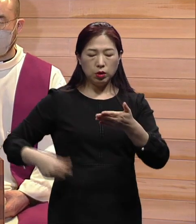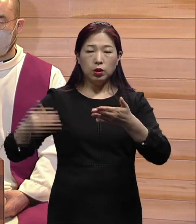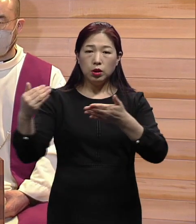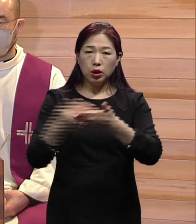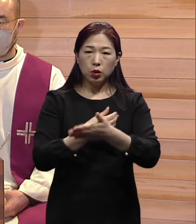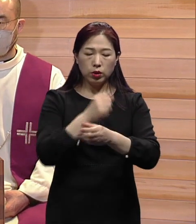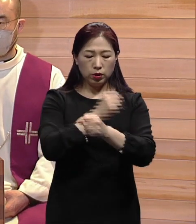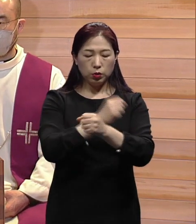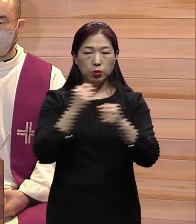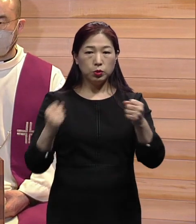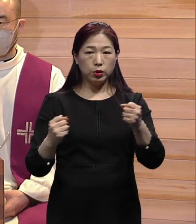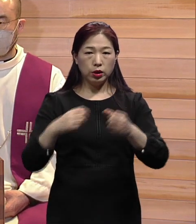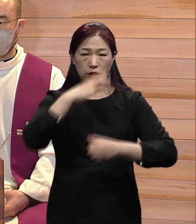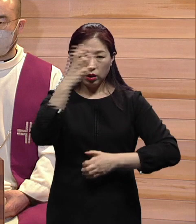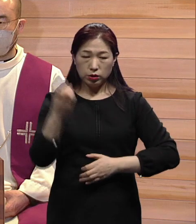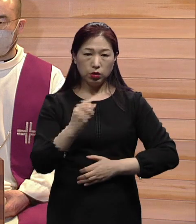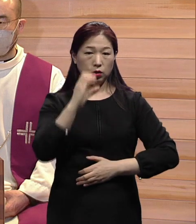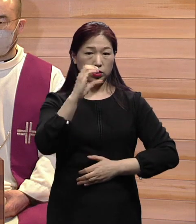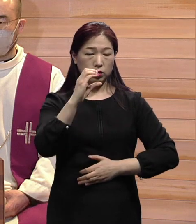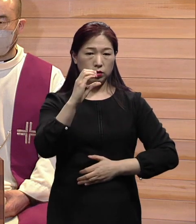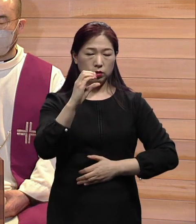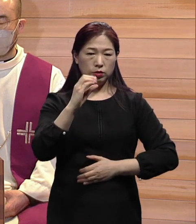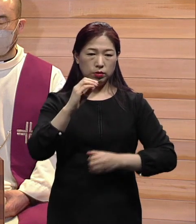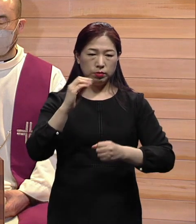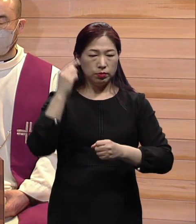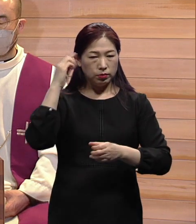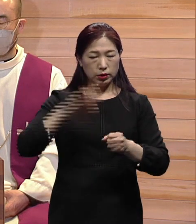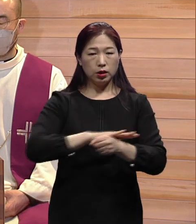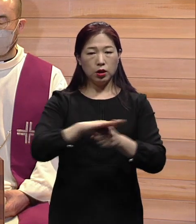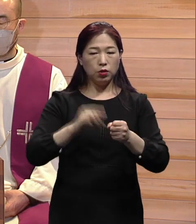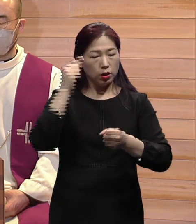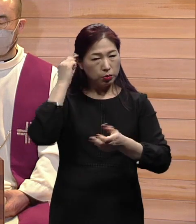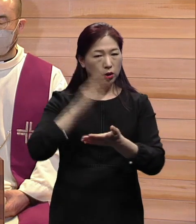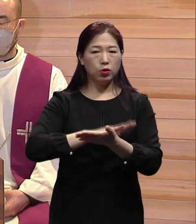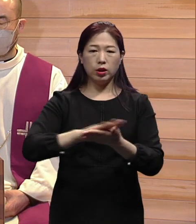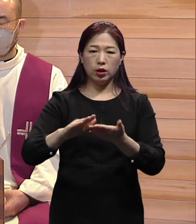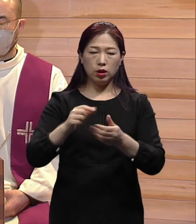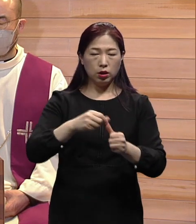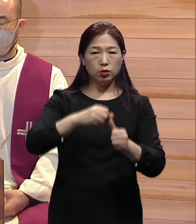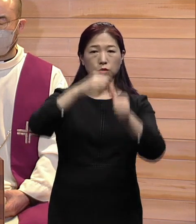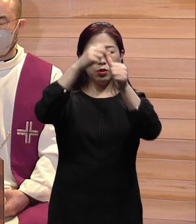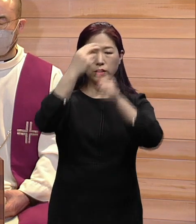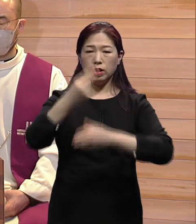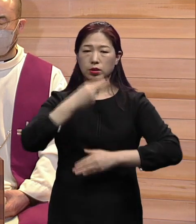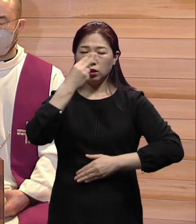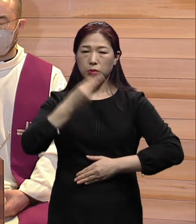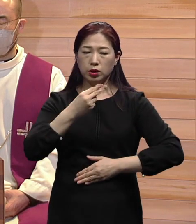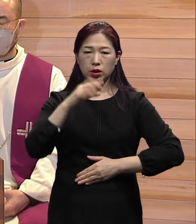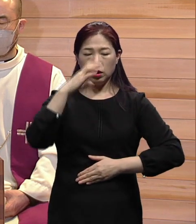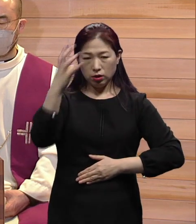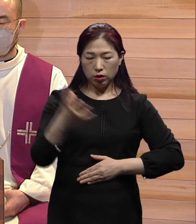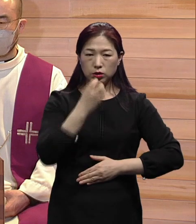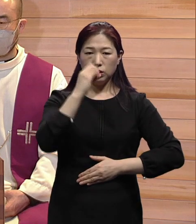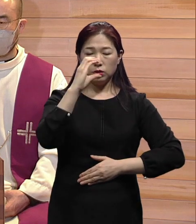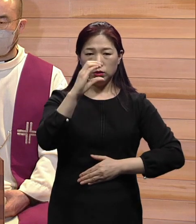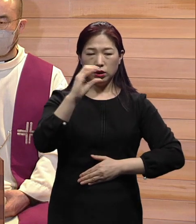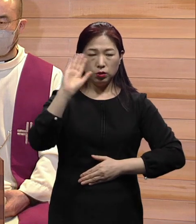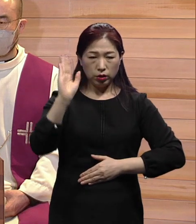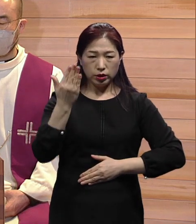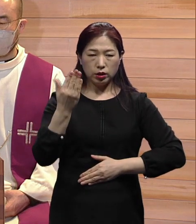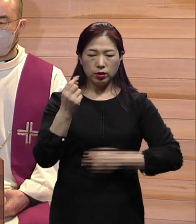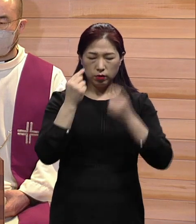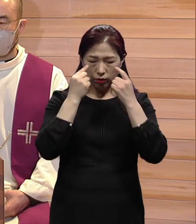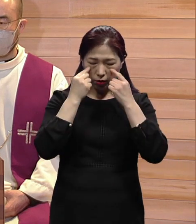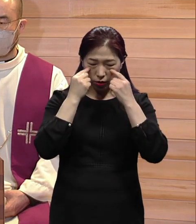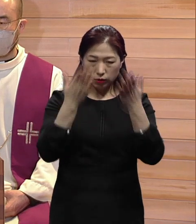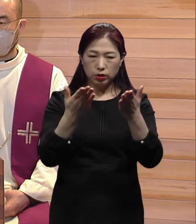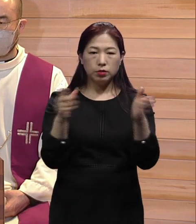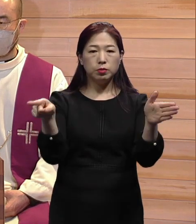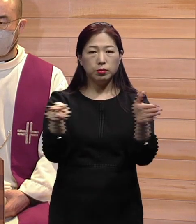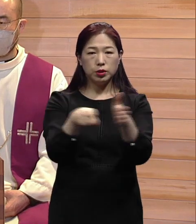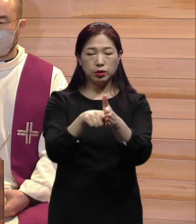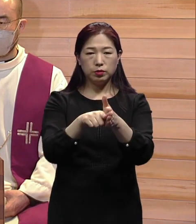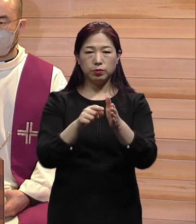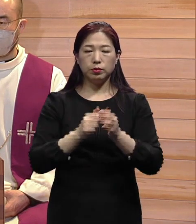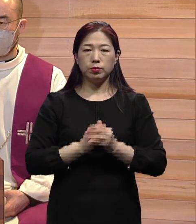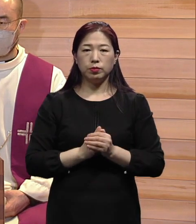사랑과 평화의 성전, 구원과 생명의 성전이 되실 그분의 확신에 의한 답변이었습니다